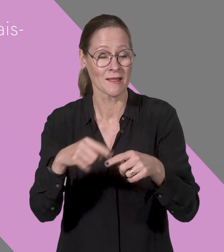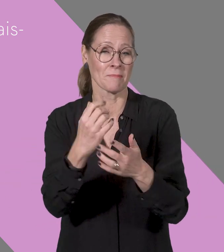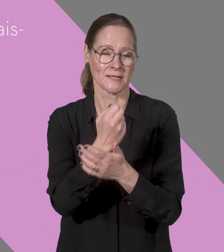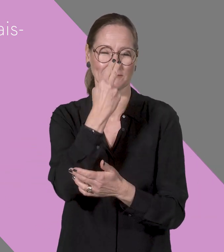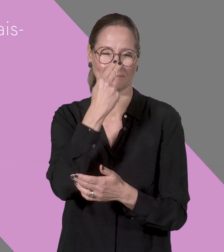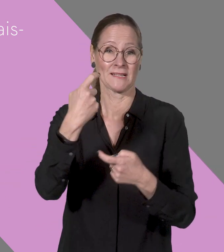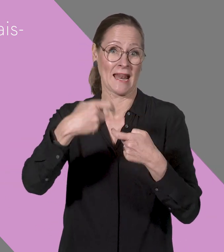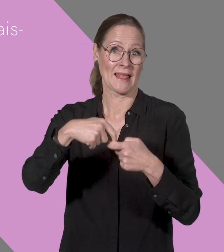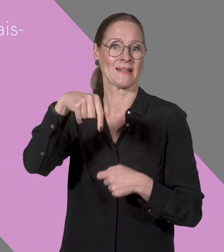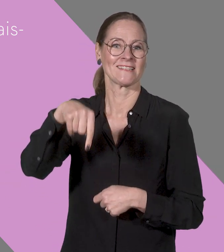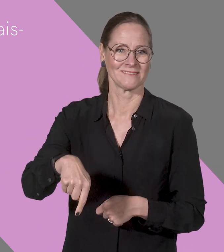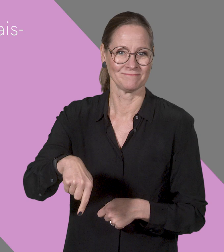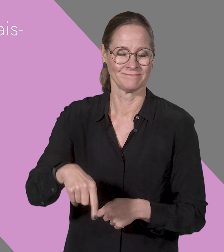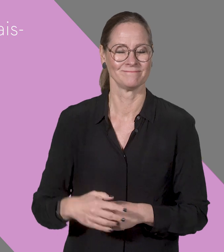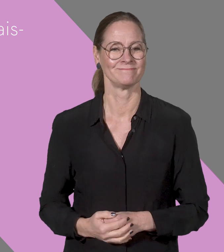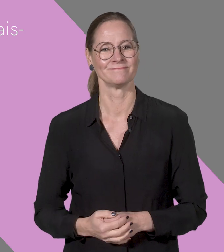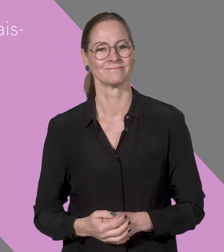jonka pääset näkemään oheisesta linkistä.